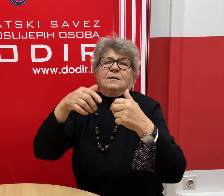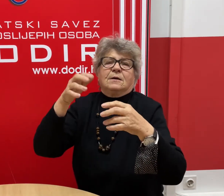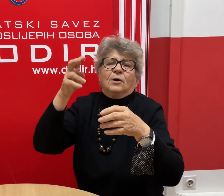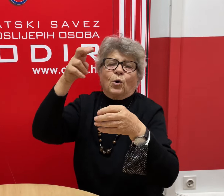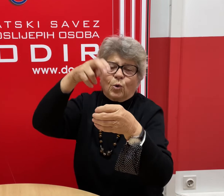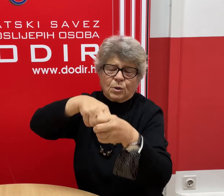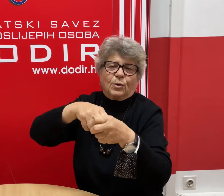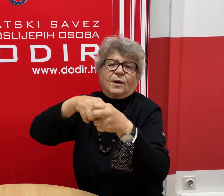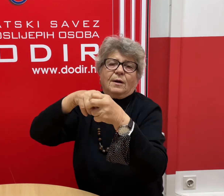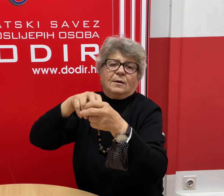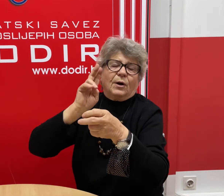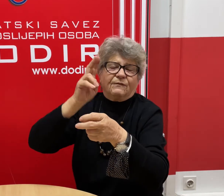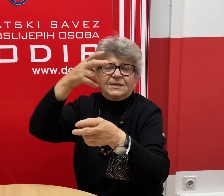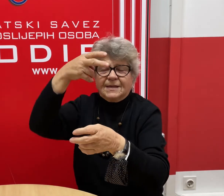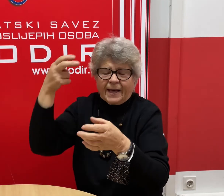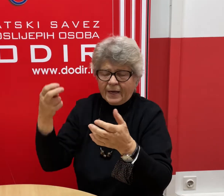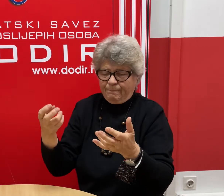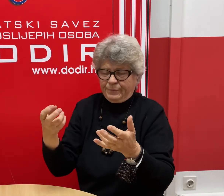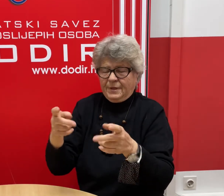u rad s gluhoslijepima.